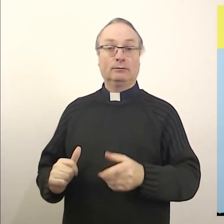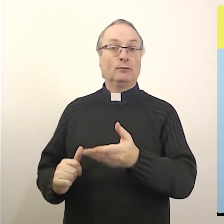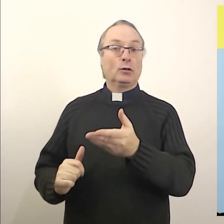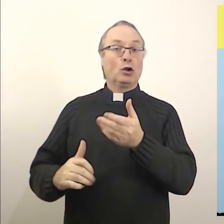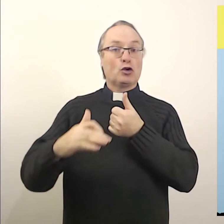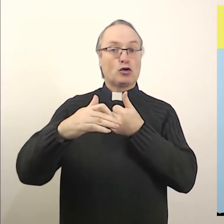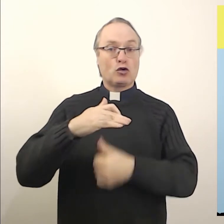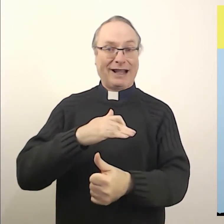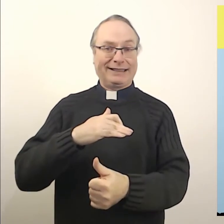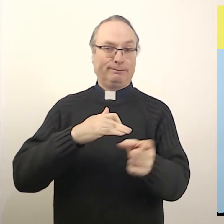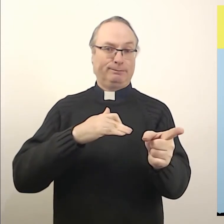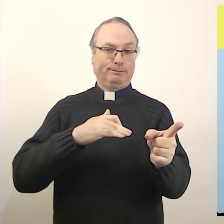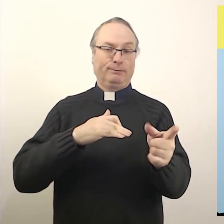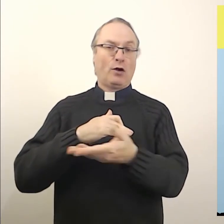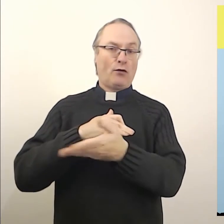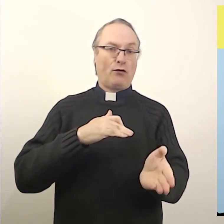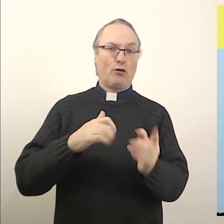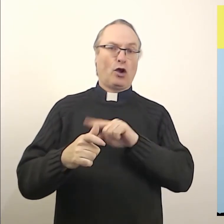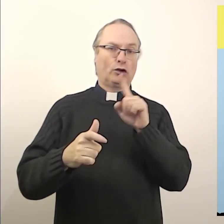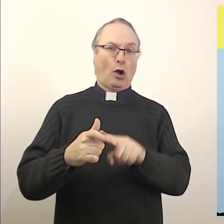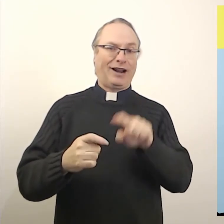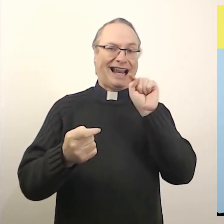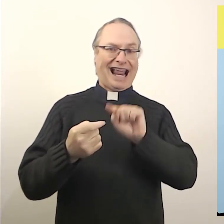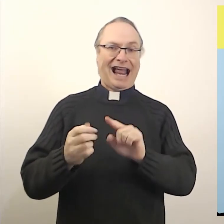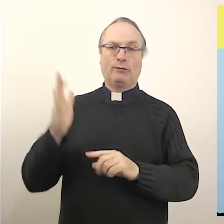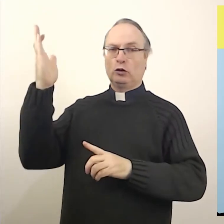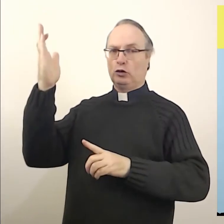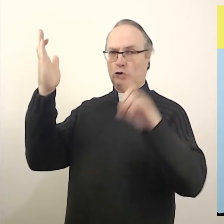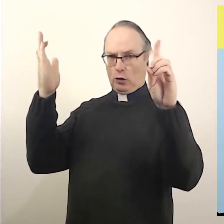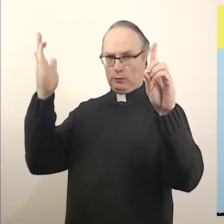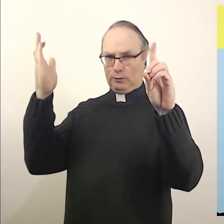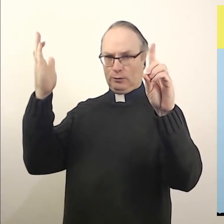Soumettez-vous donc à Dieu,